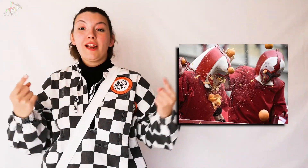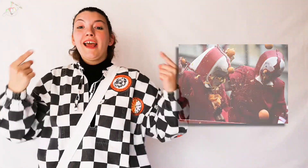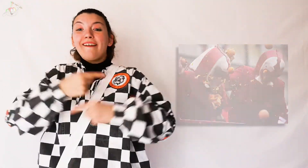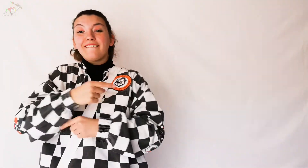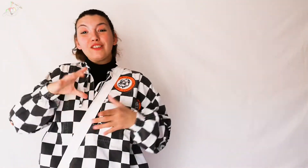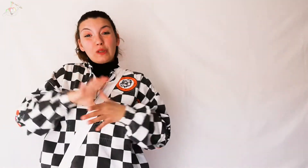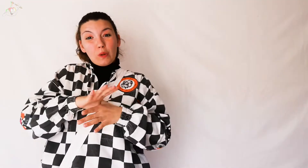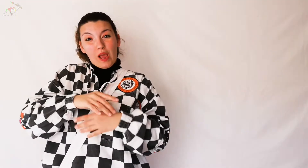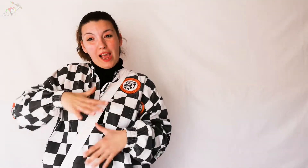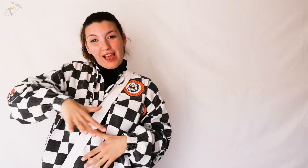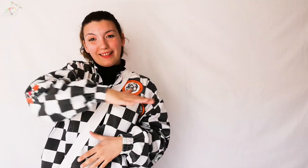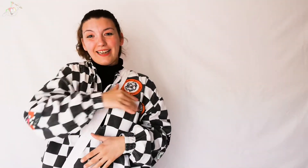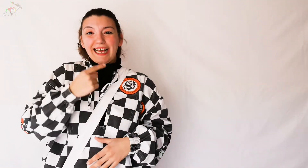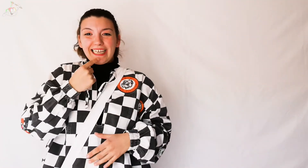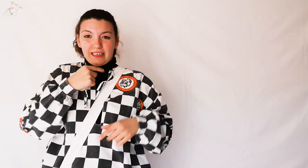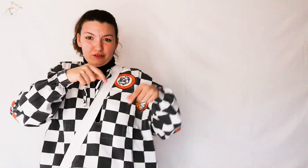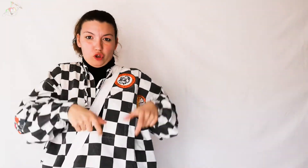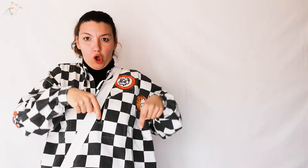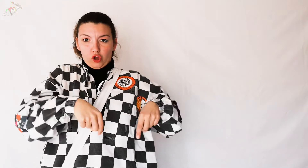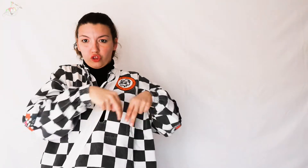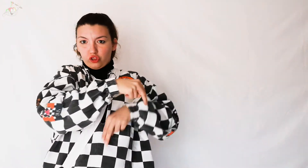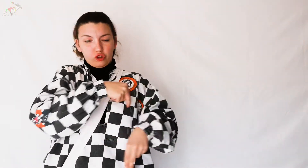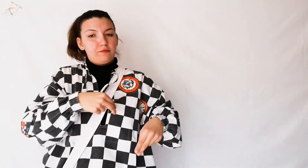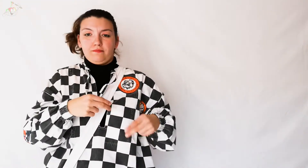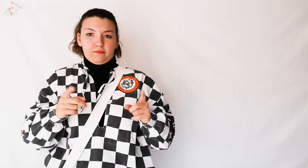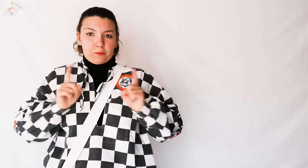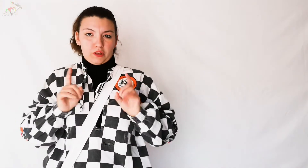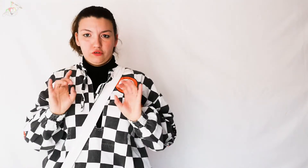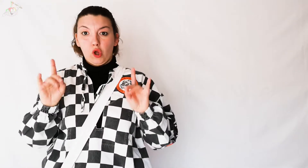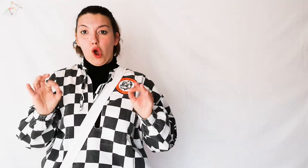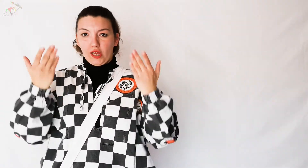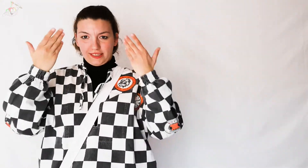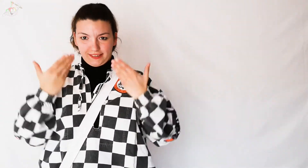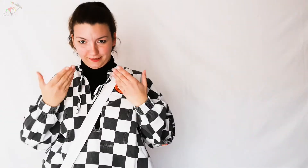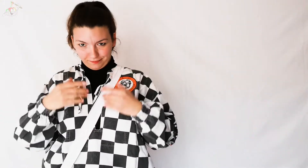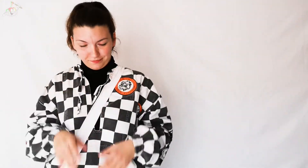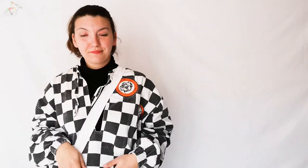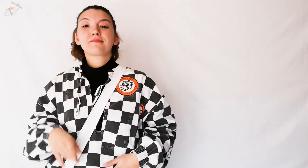invece le squadre che stanno sotto non ce l'hanno.